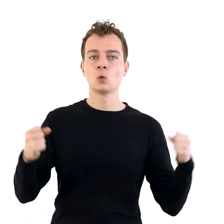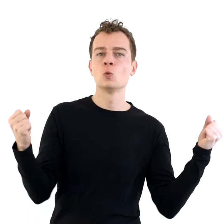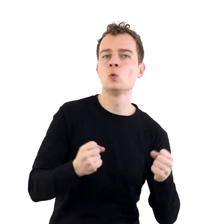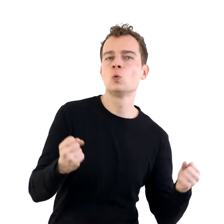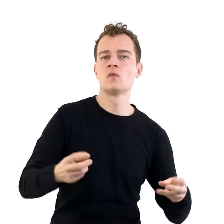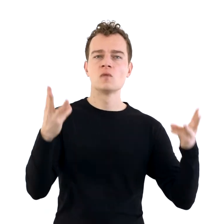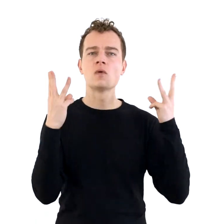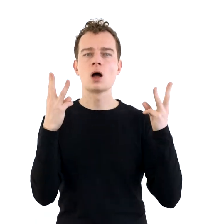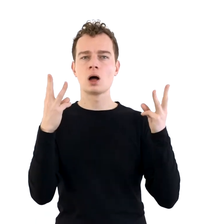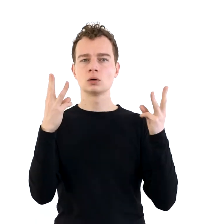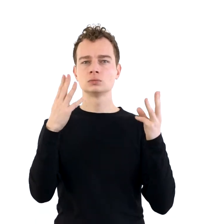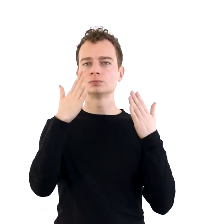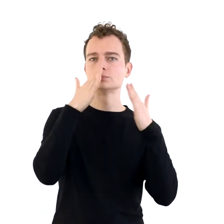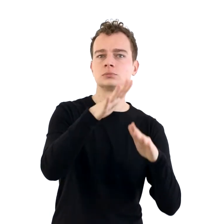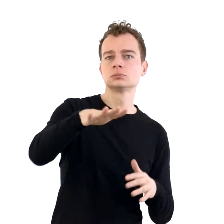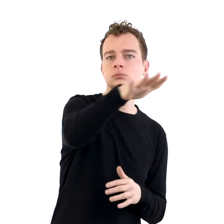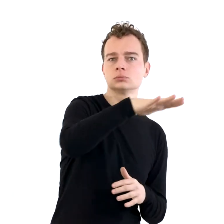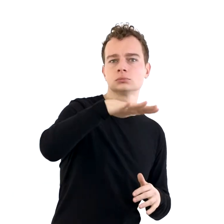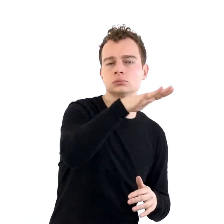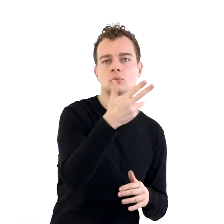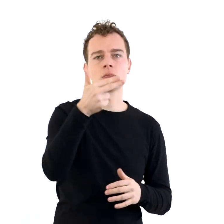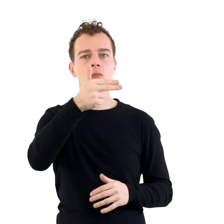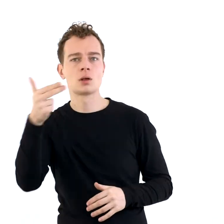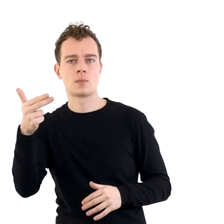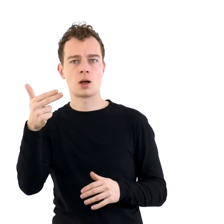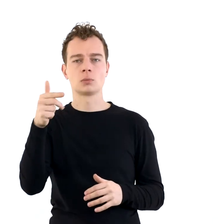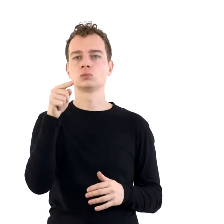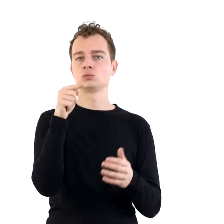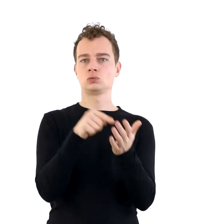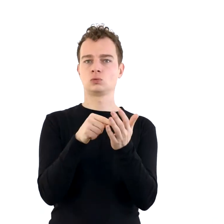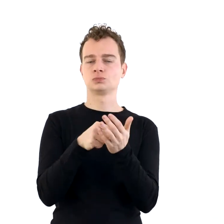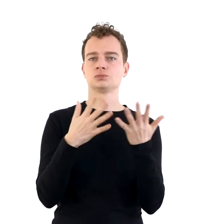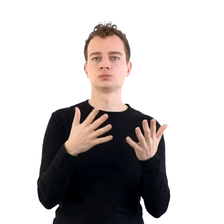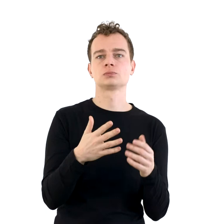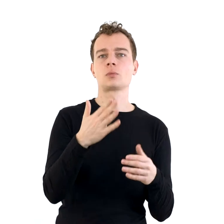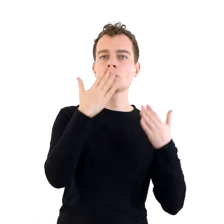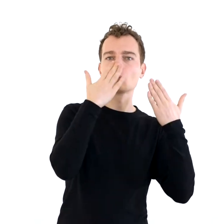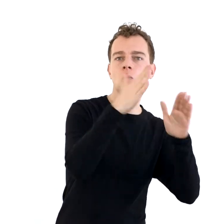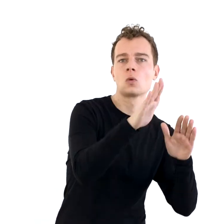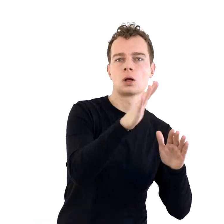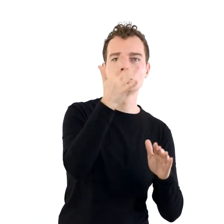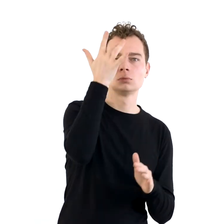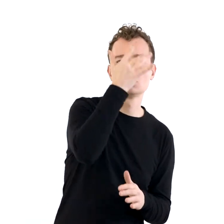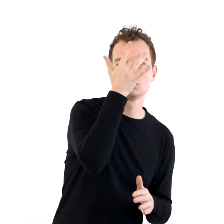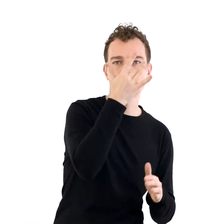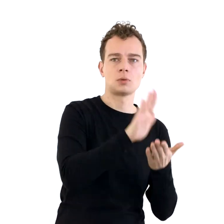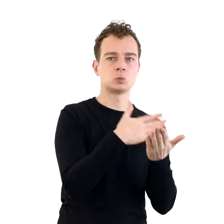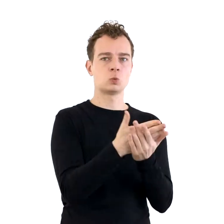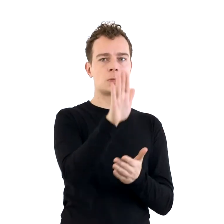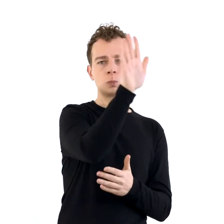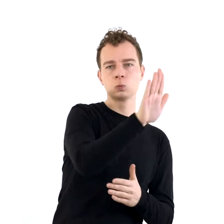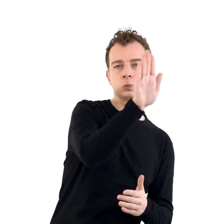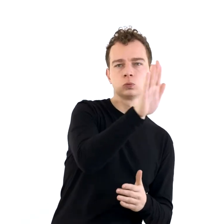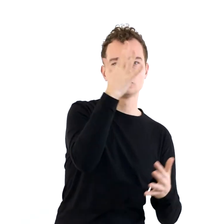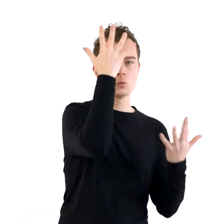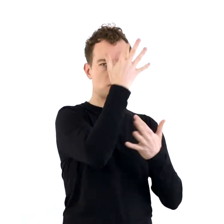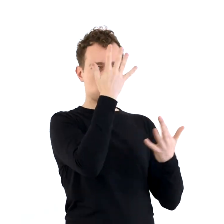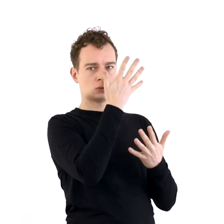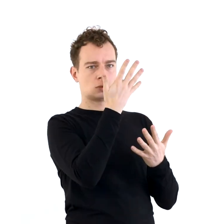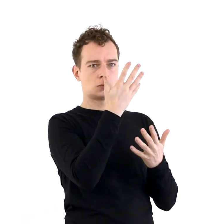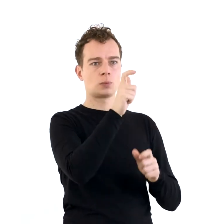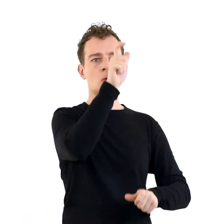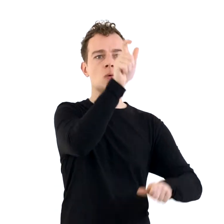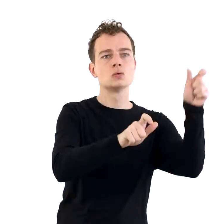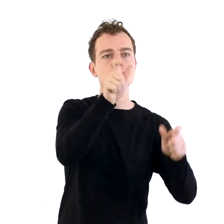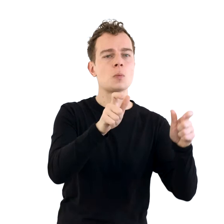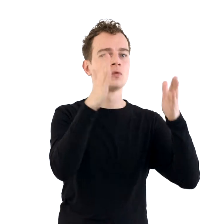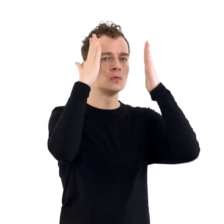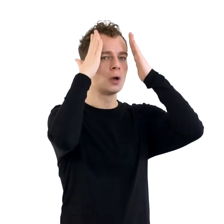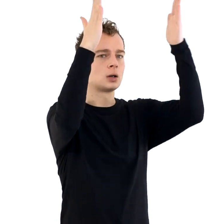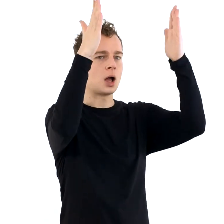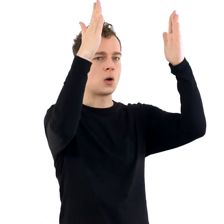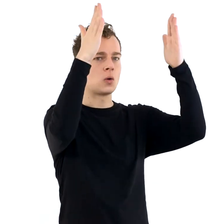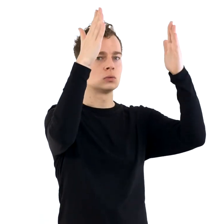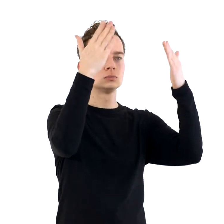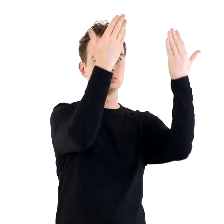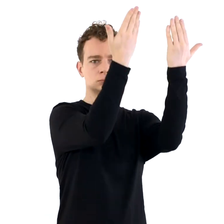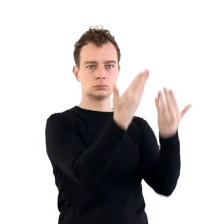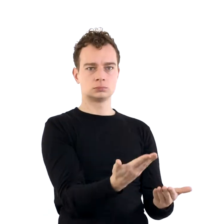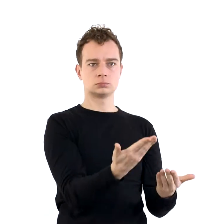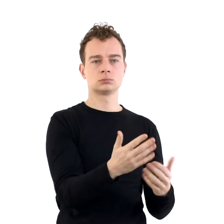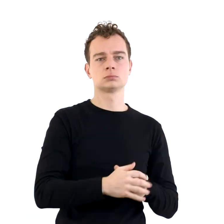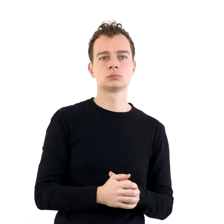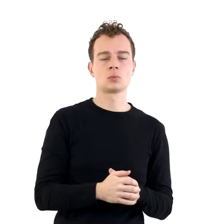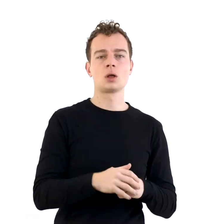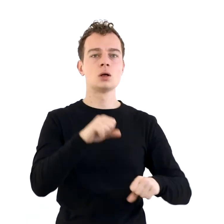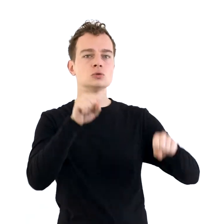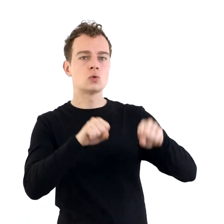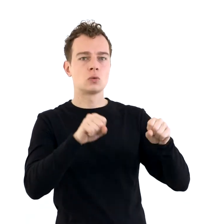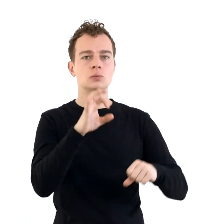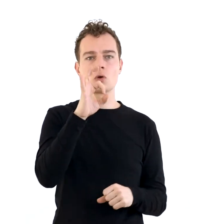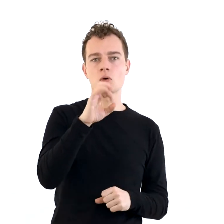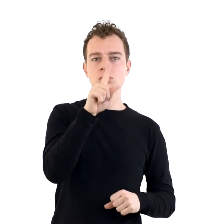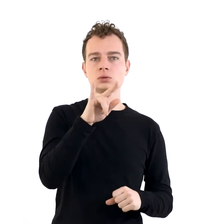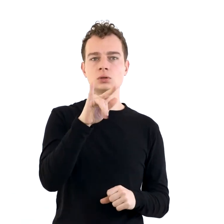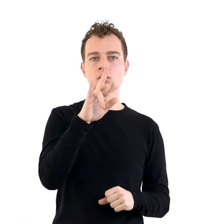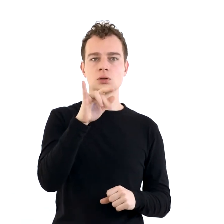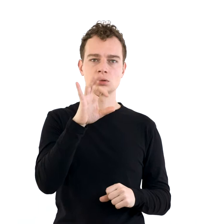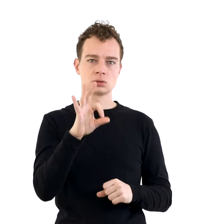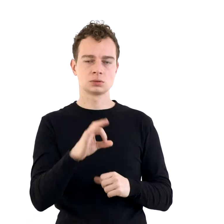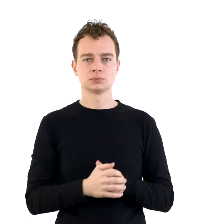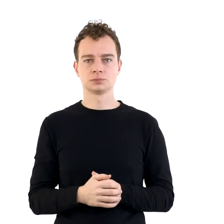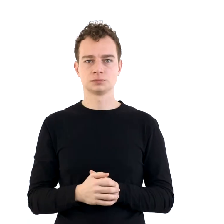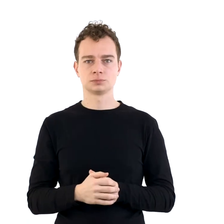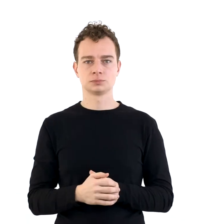Najważniejsze sceny i tematyka to: sceny religijne (np. wyobrażenia bóstw, wizerunki faraonów, sąd Ozyrysa),